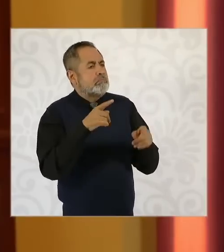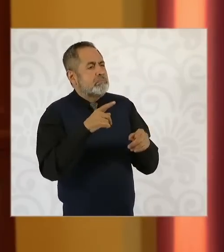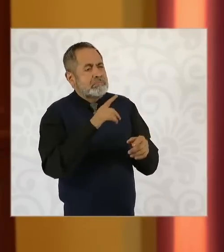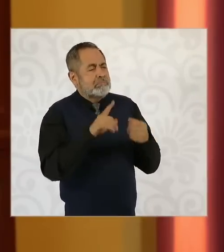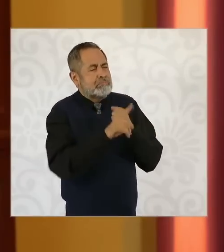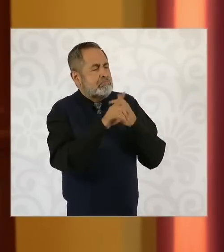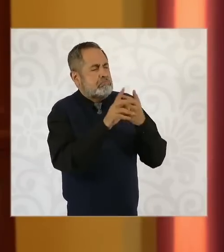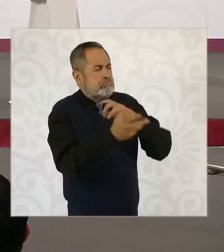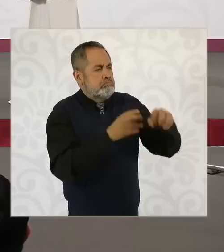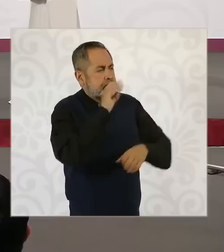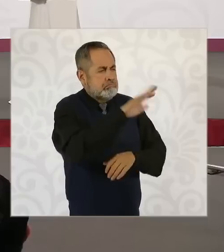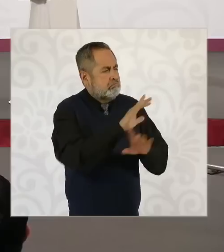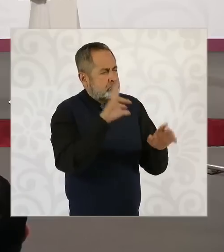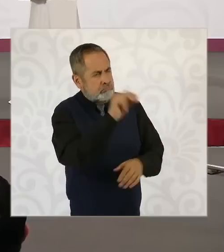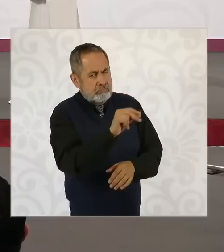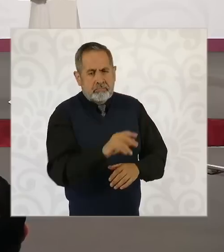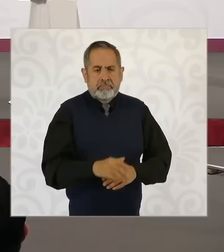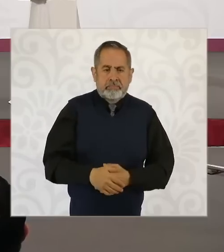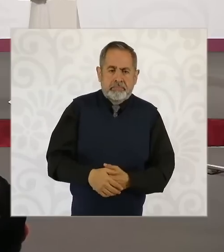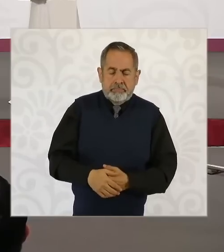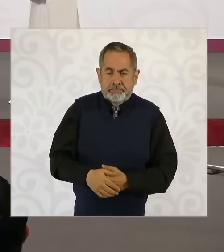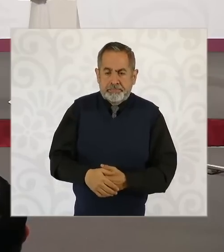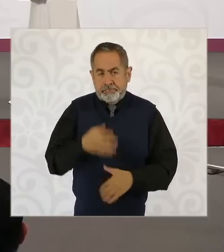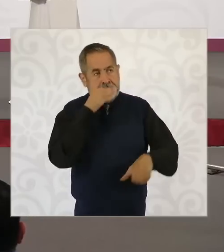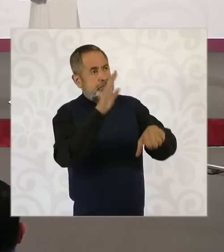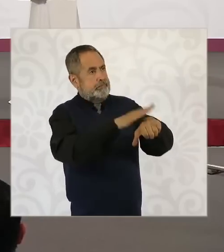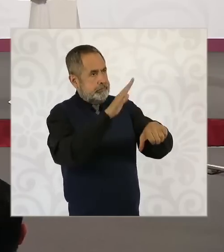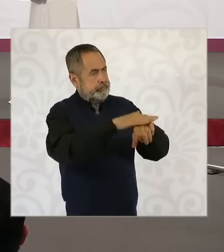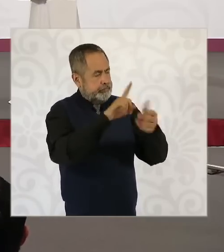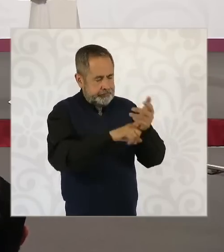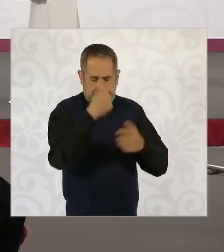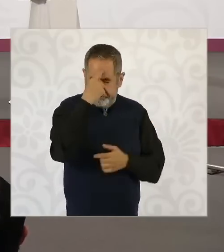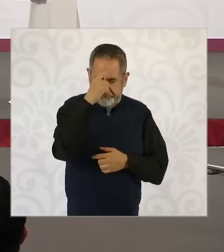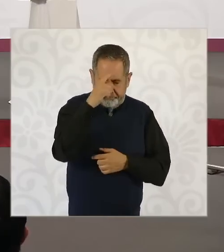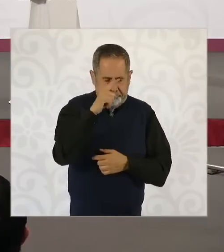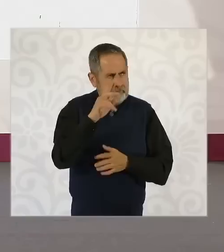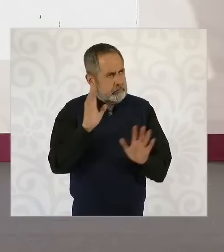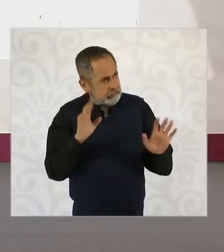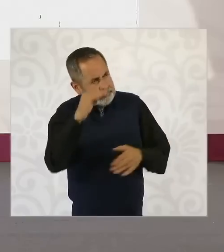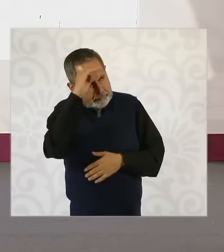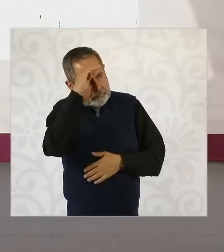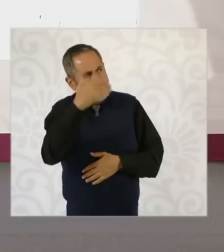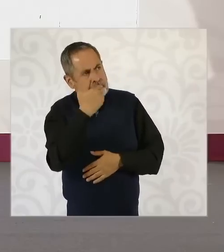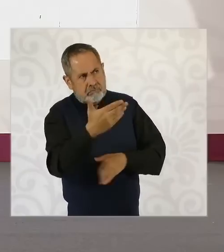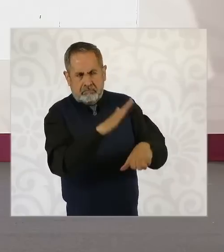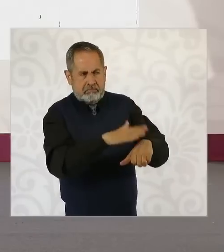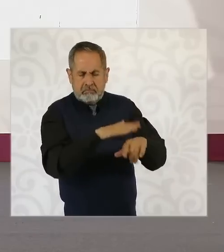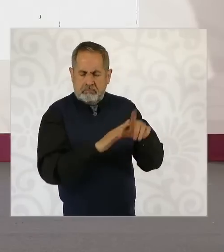final para Hacemos un llamado a la mesura ante esta propuesta ya que proyecciones